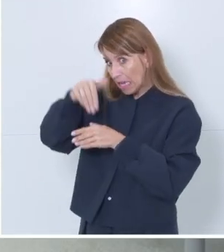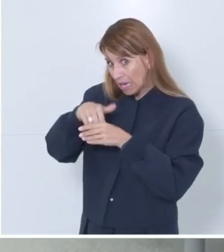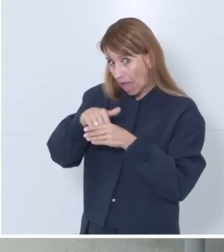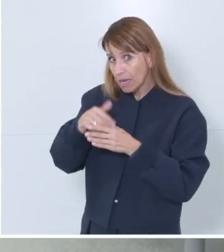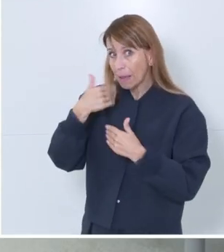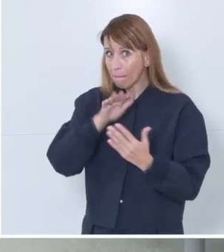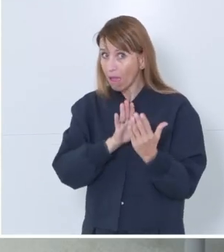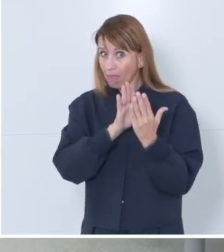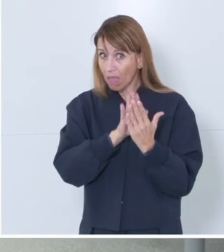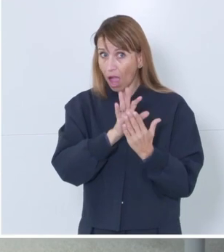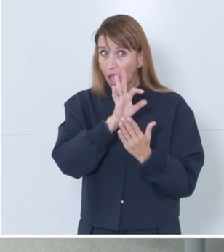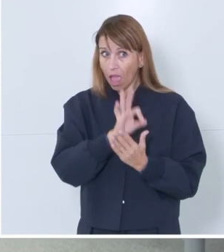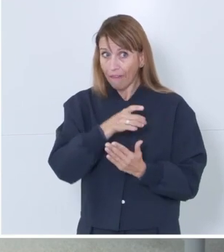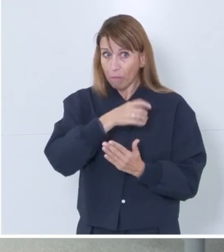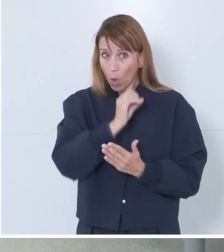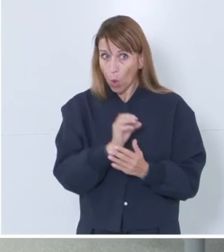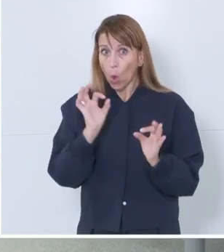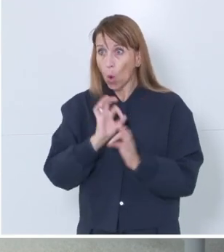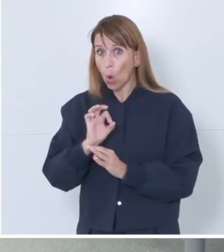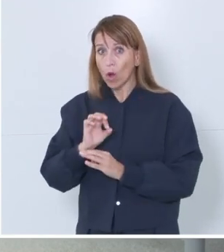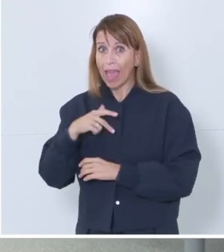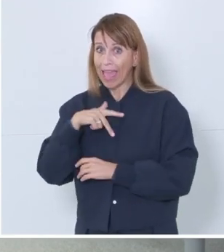Plakolm: Inhaltlich kann man eine Regierungszusammenarbeit immer